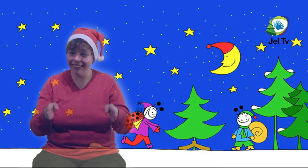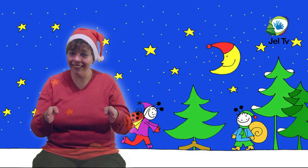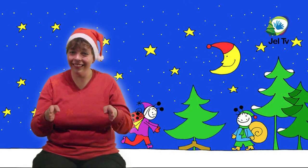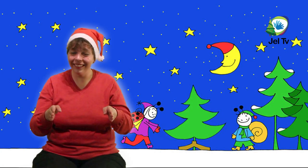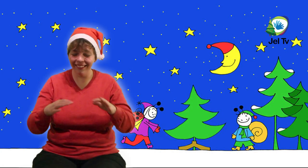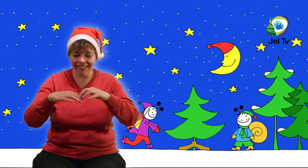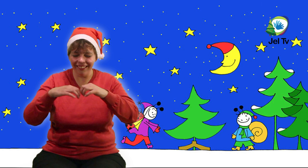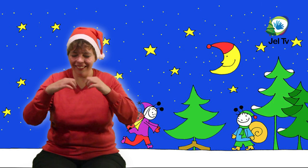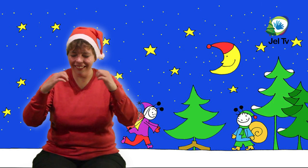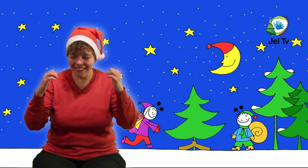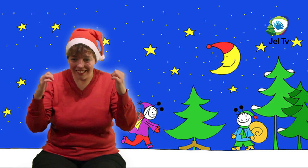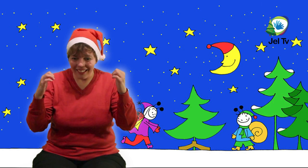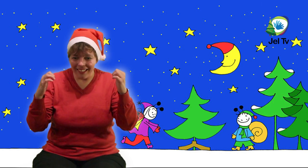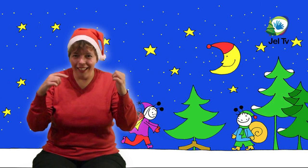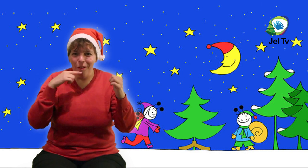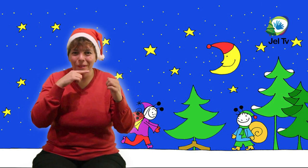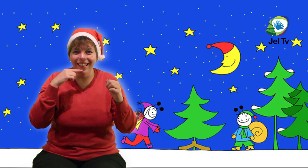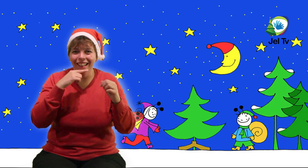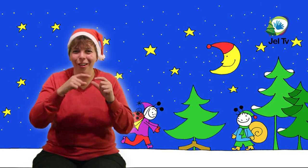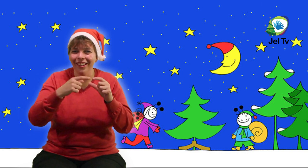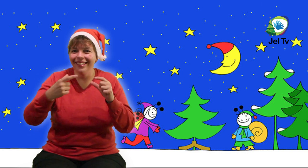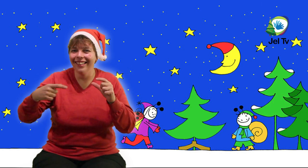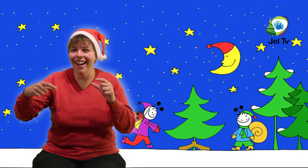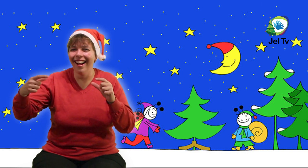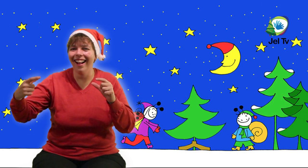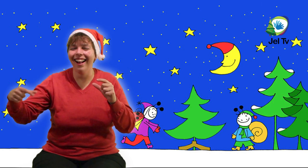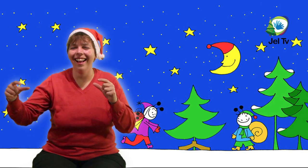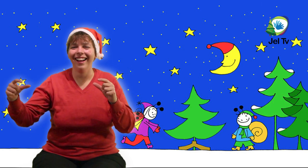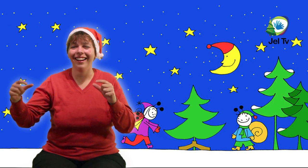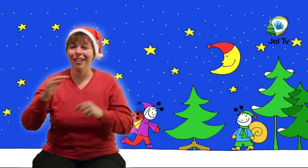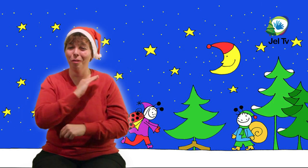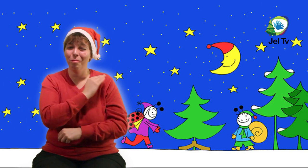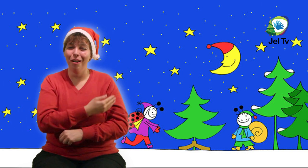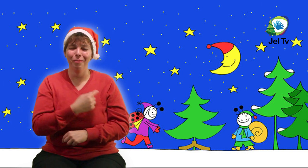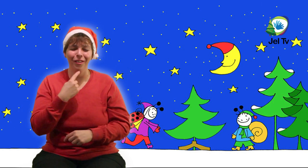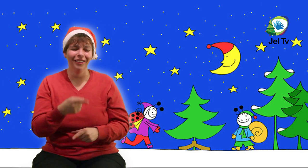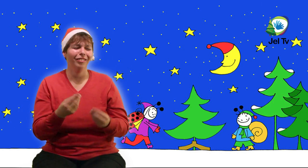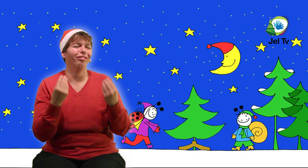A csomagban egy piros szalag volt.